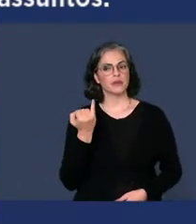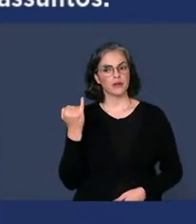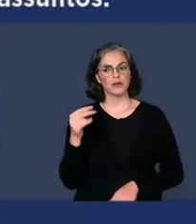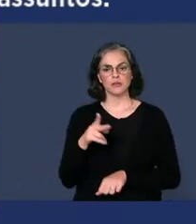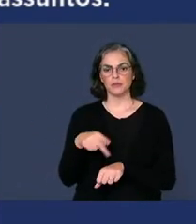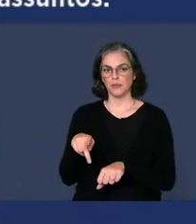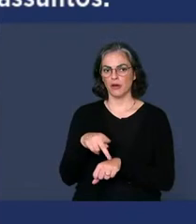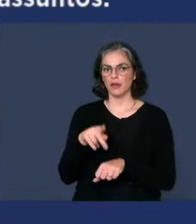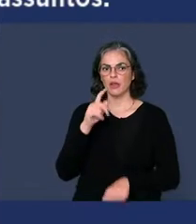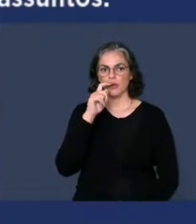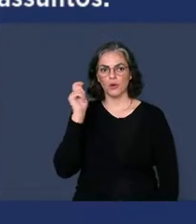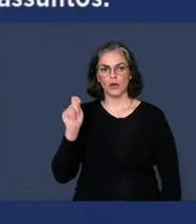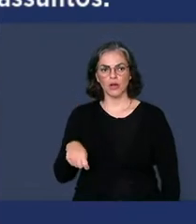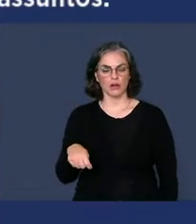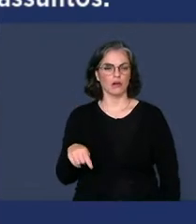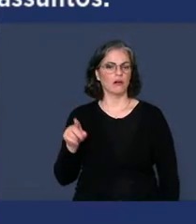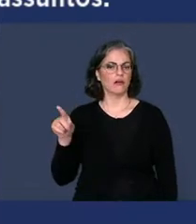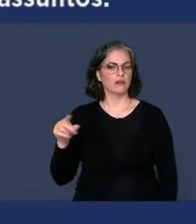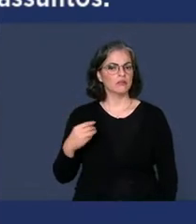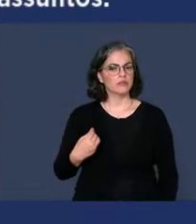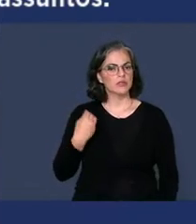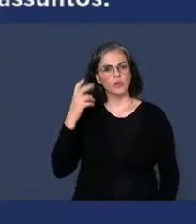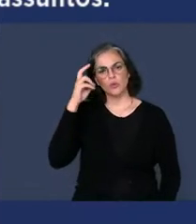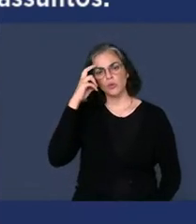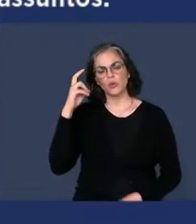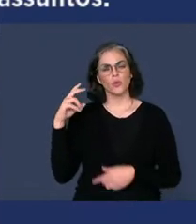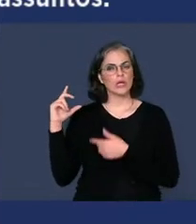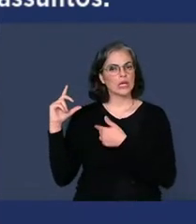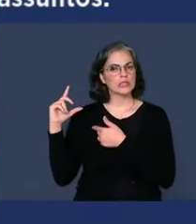EX-GOVERNADOR JAIME NEROER. PORTANTO TEMOS UMA RELAÇÃO MUITO FORTE COM A UCRÂNIA, COM SUAS TRADIÇÕES, COM SUA